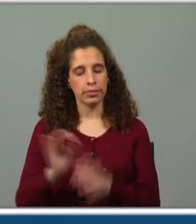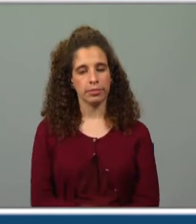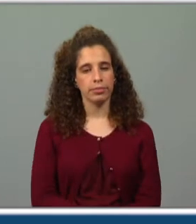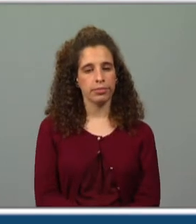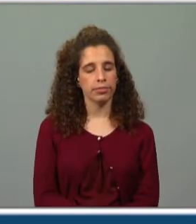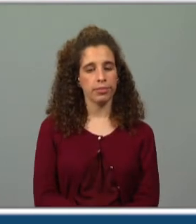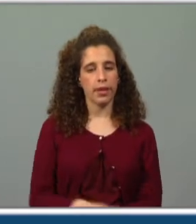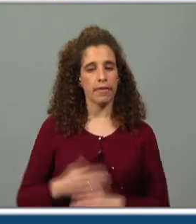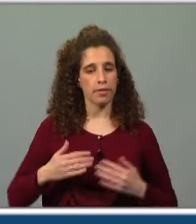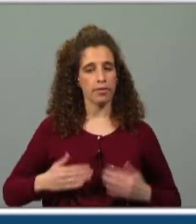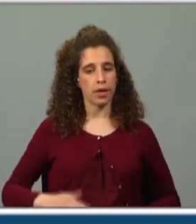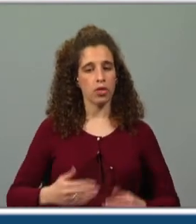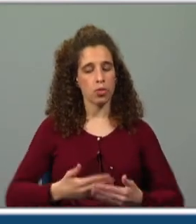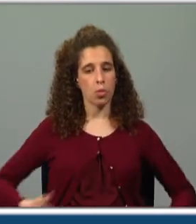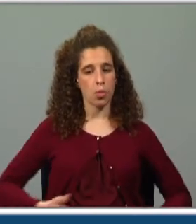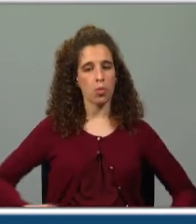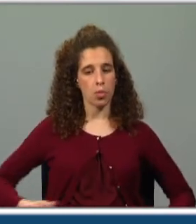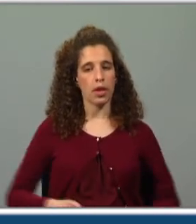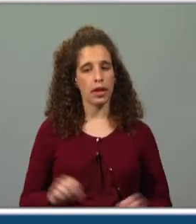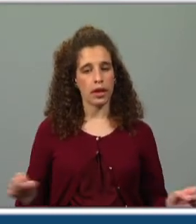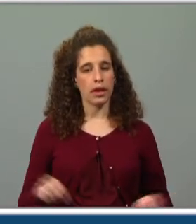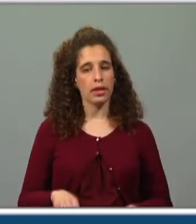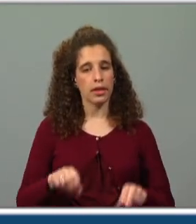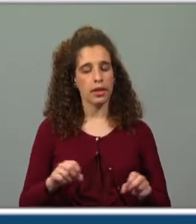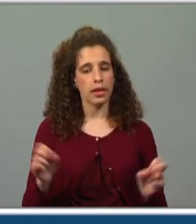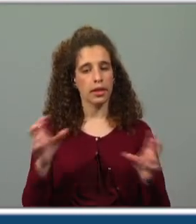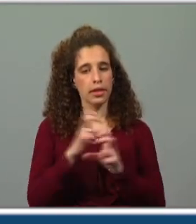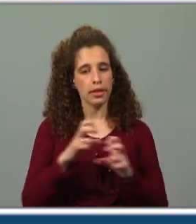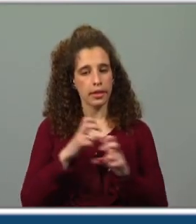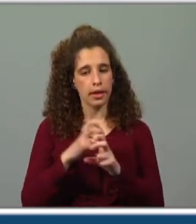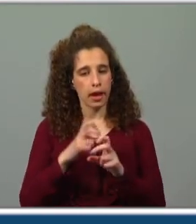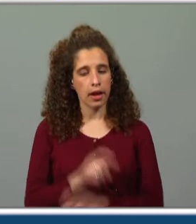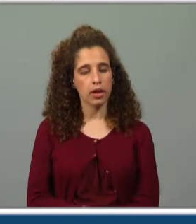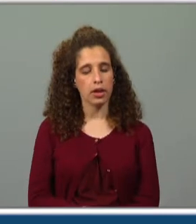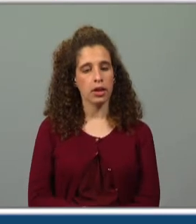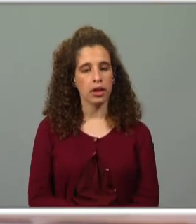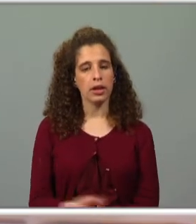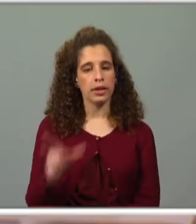veste uma saia de ganga e uma camisola cor-de-rosa olha estes são os elementos 穿著牛仔裙和毛衣粉紅色看看這些是元素